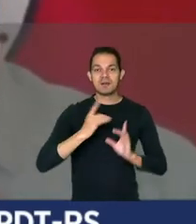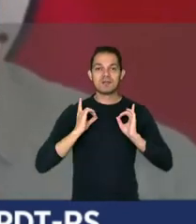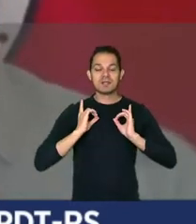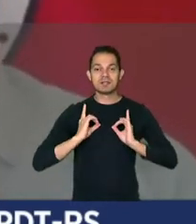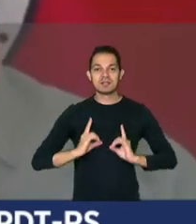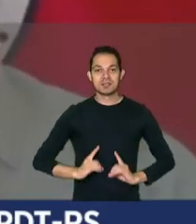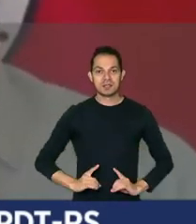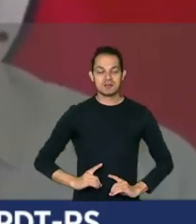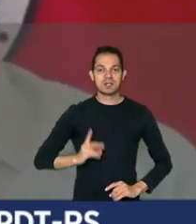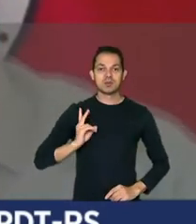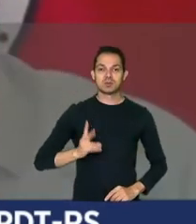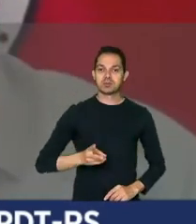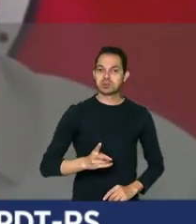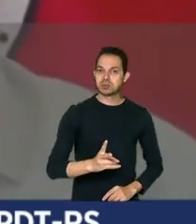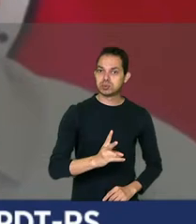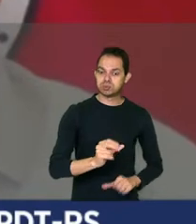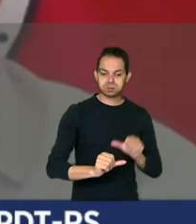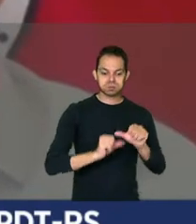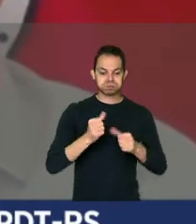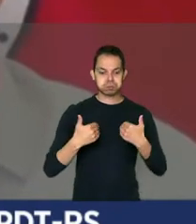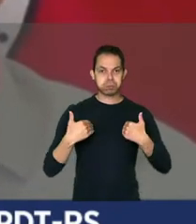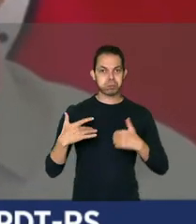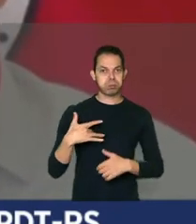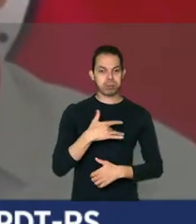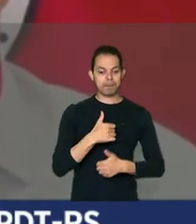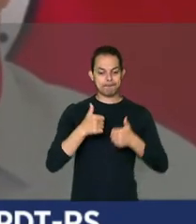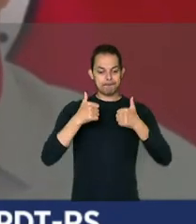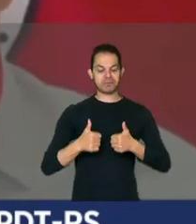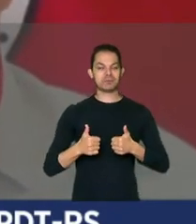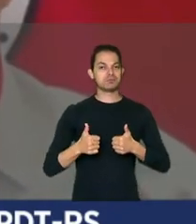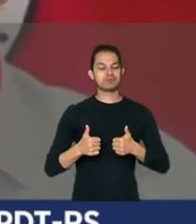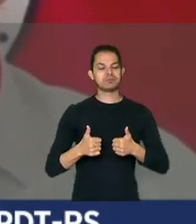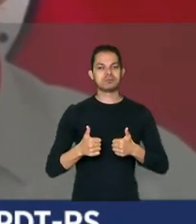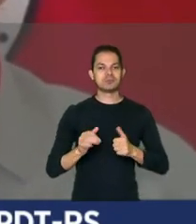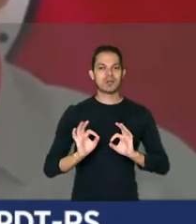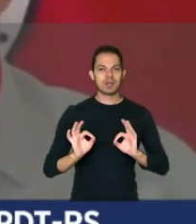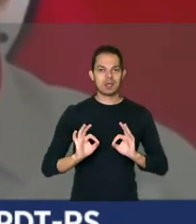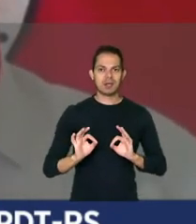DEFICIÊNCIA EM CARÁTER IRREVERSÍVEL. É UM ABSURDO, PRESIDENTE, EU ESTAR DIZENDO ISSO E TER QUE APRESENTAR UM